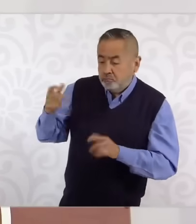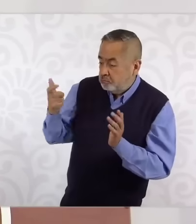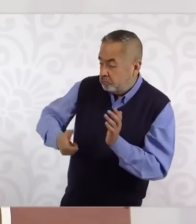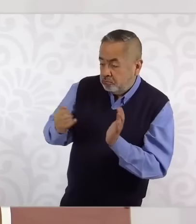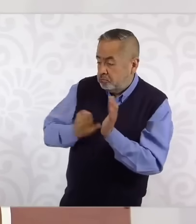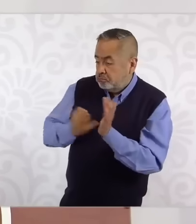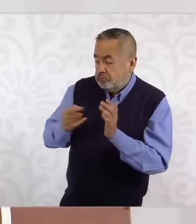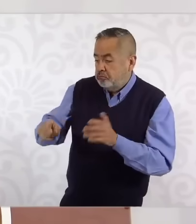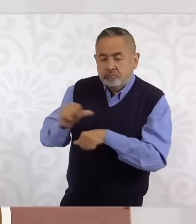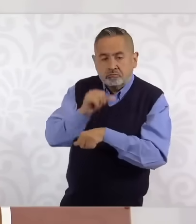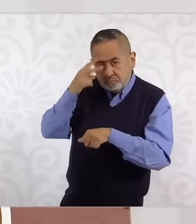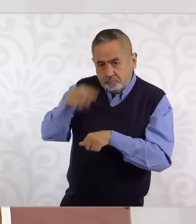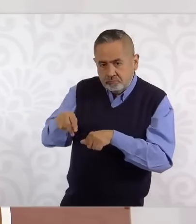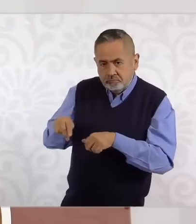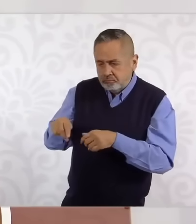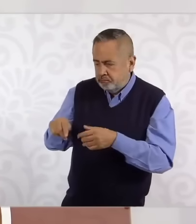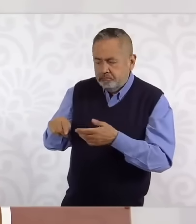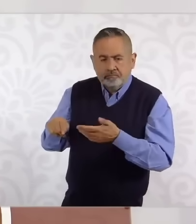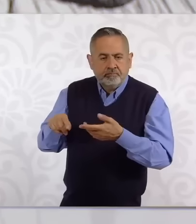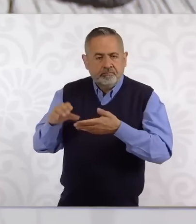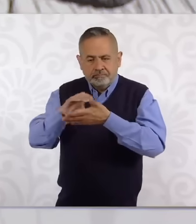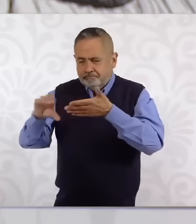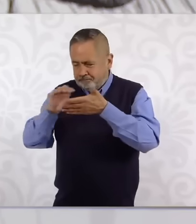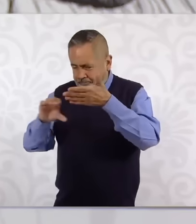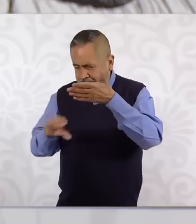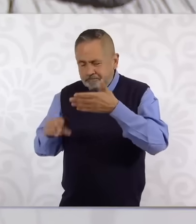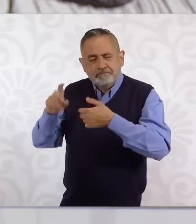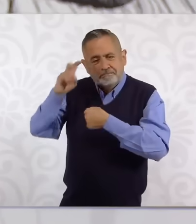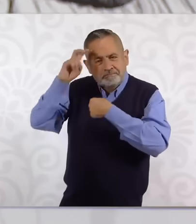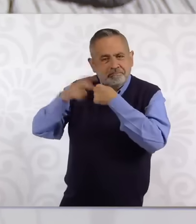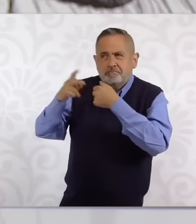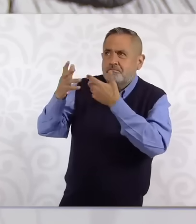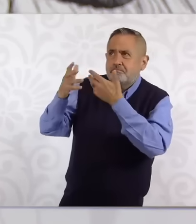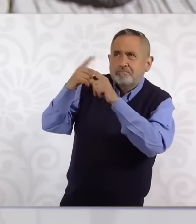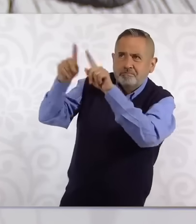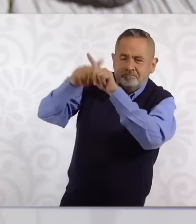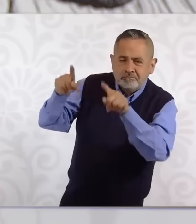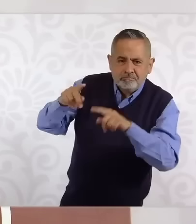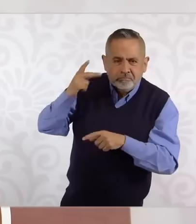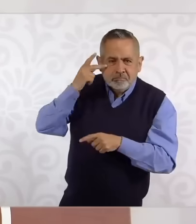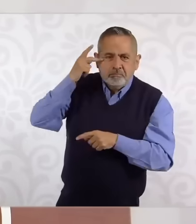México, los que no están en el tratado que los que se hacen en Europa o Corea, que son los acuerdos